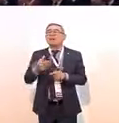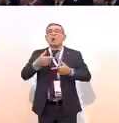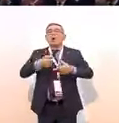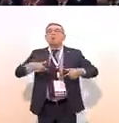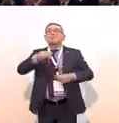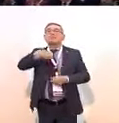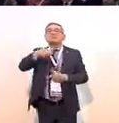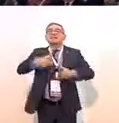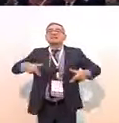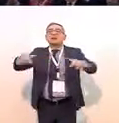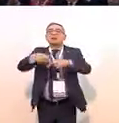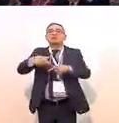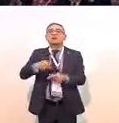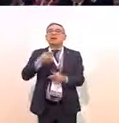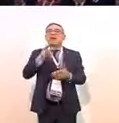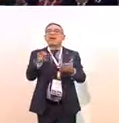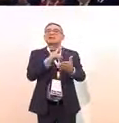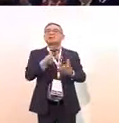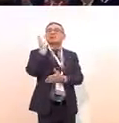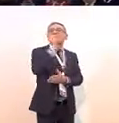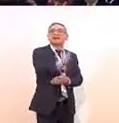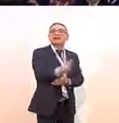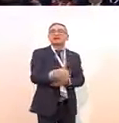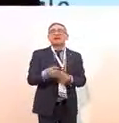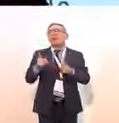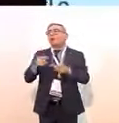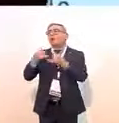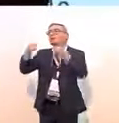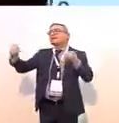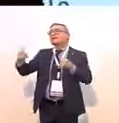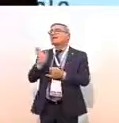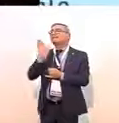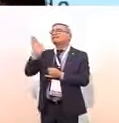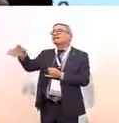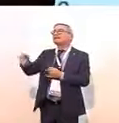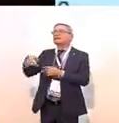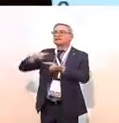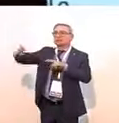Ecco perché siamo pronti alle liste transnazionali. Ecco perché nel silenzio dell’opinione